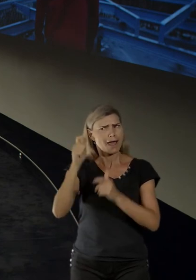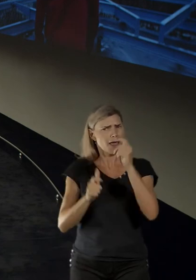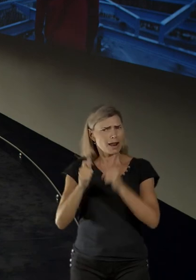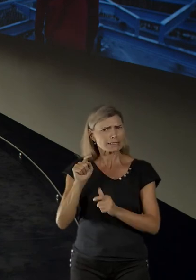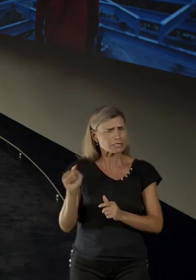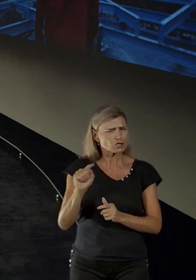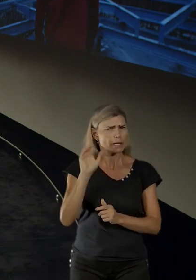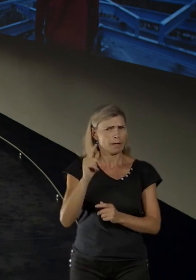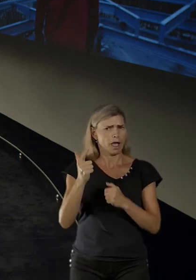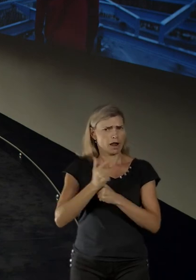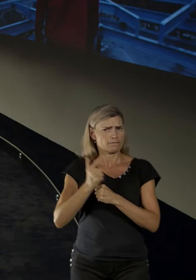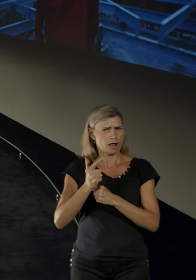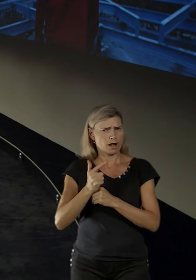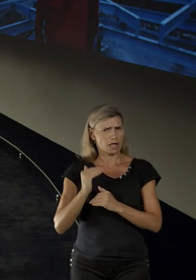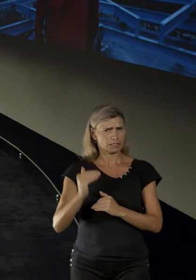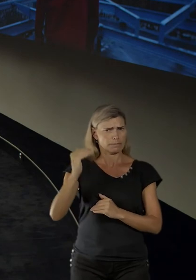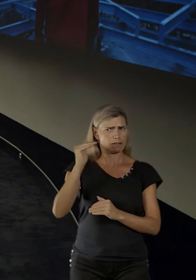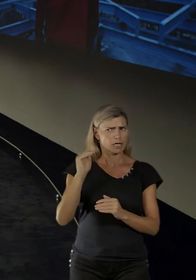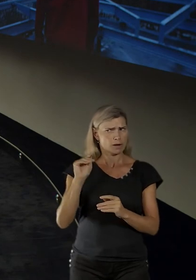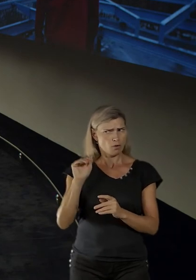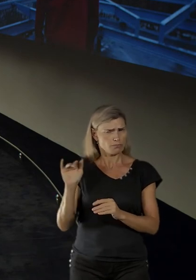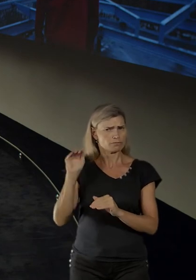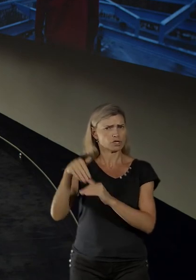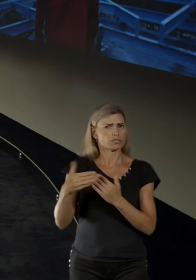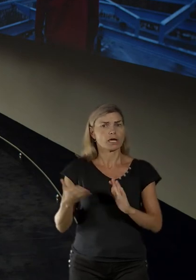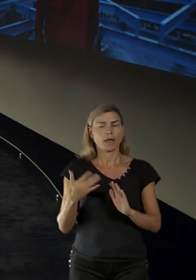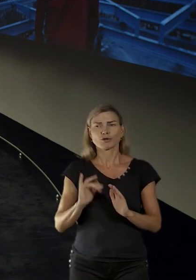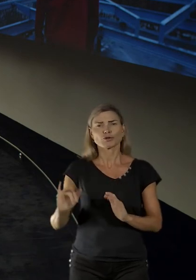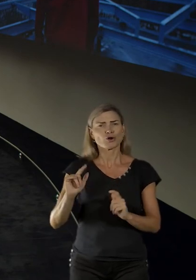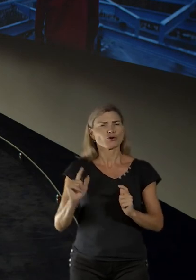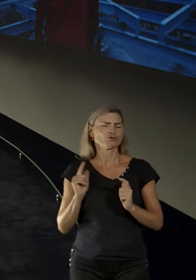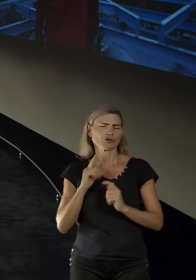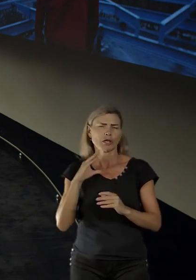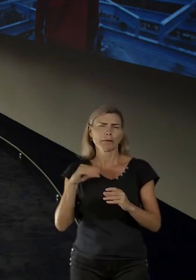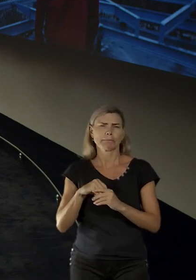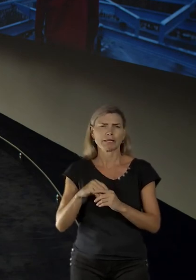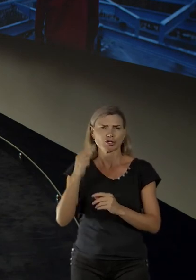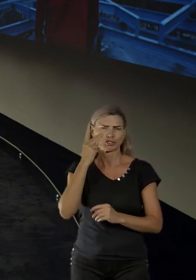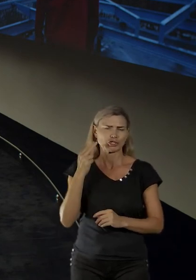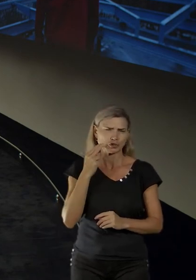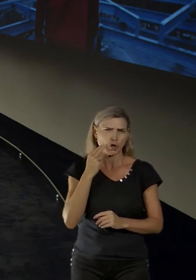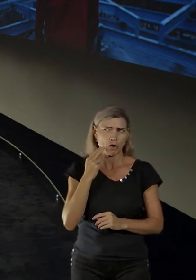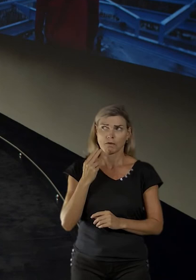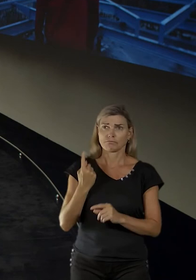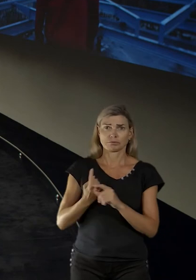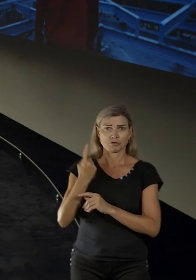Ne jako o mrakodrapech. Ale pokud někdo bydlí na Žižkově a objeví se mu tam dvanáctipatrový dům, což je vlastně dvojnásobek, převyšuje to,